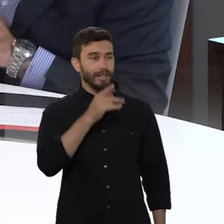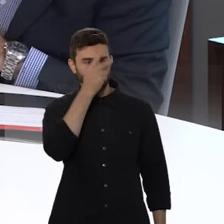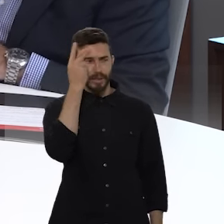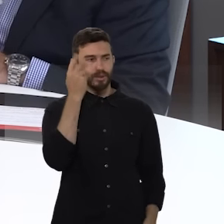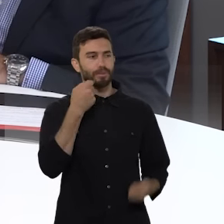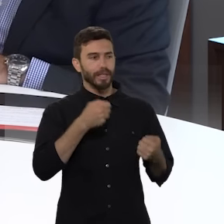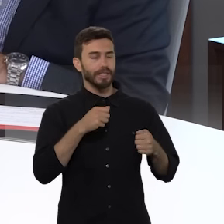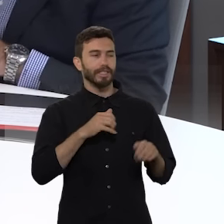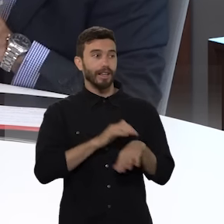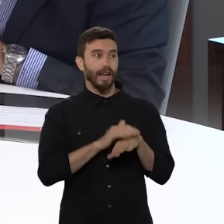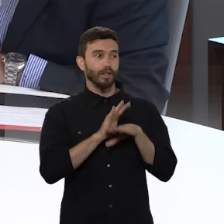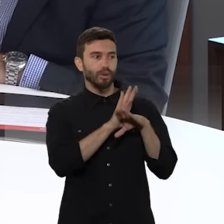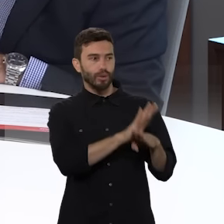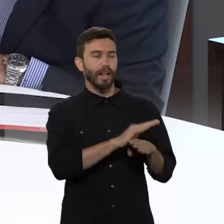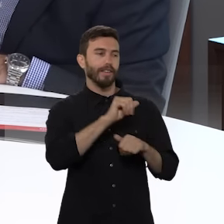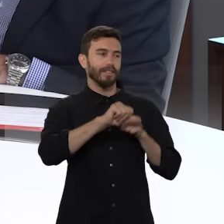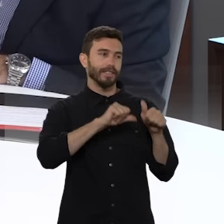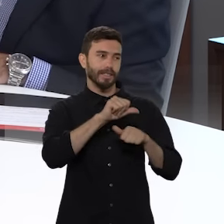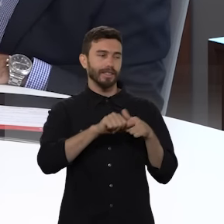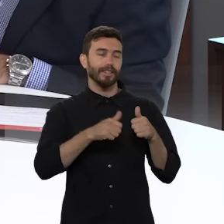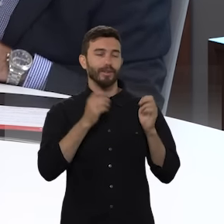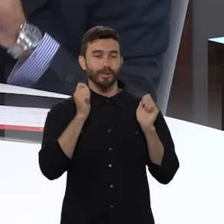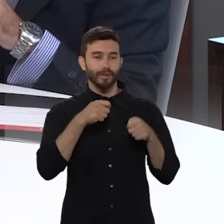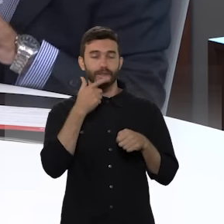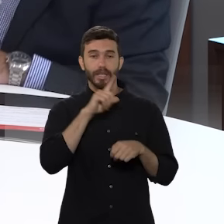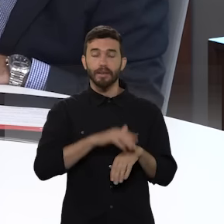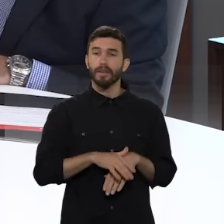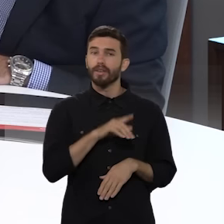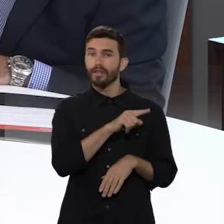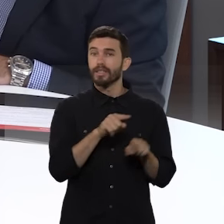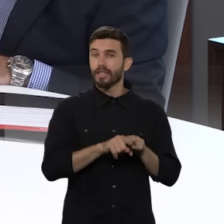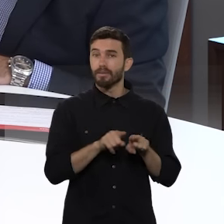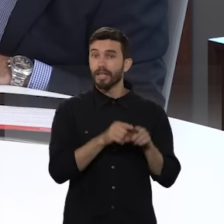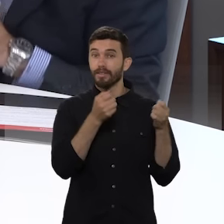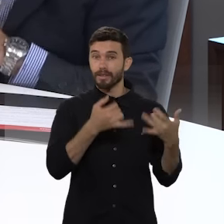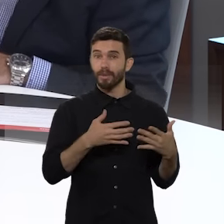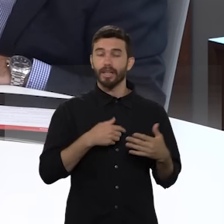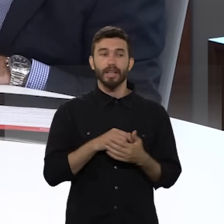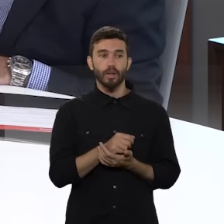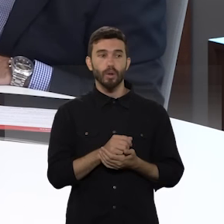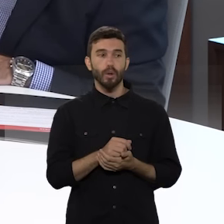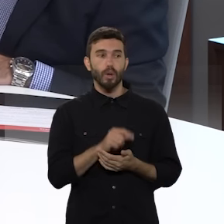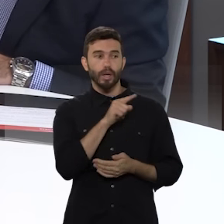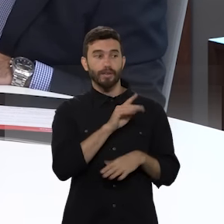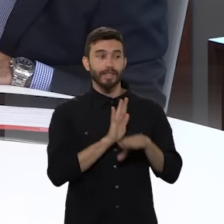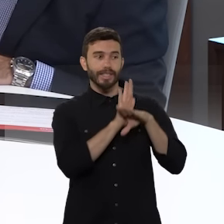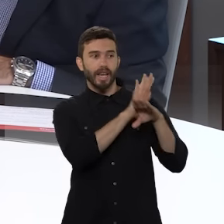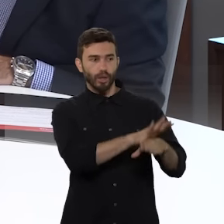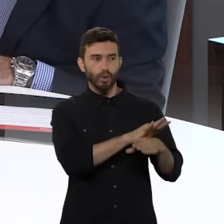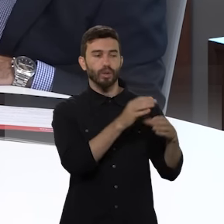Você comentou também aqui um pouquinho sobre patrocínio. A gente estava falando aqui antes da conversa, vocês patrocinam um time de futebol lá, não é?